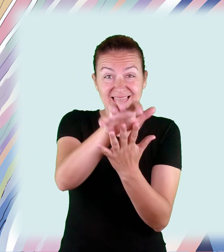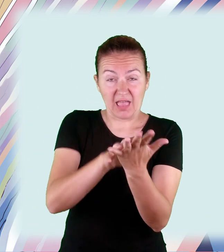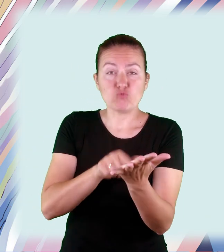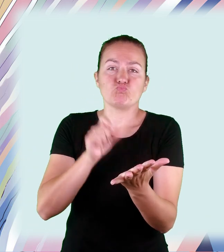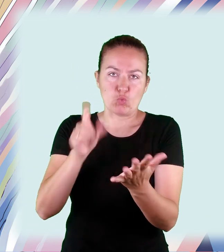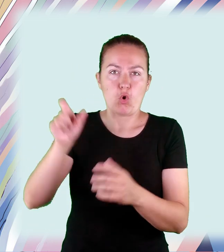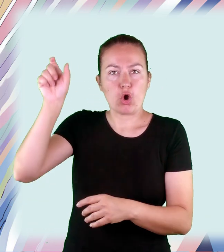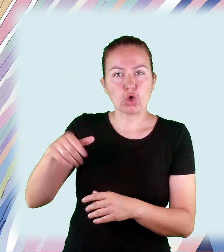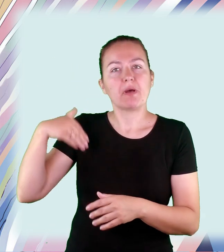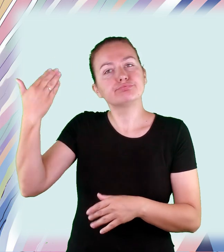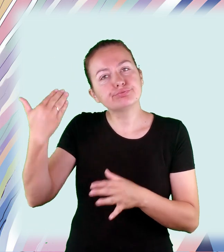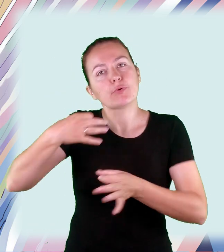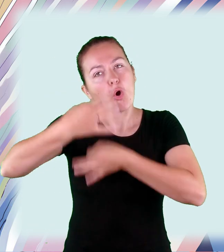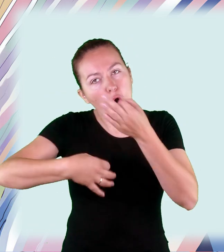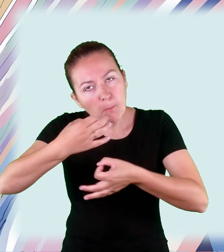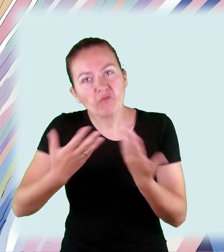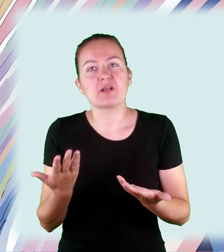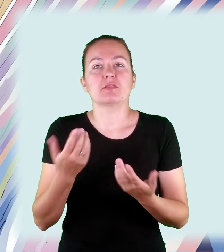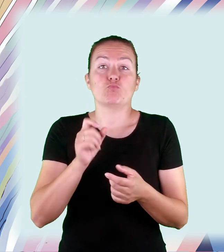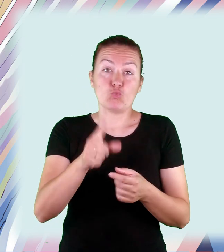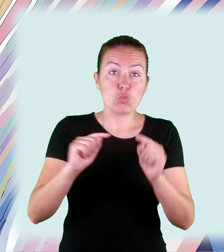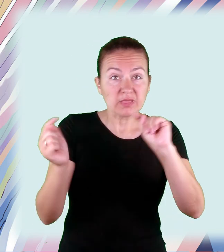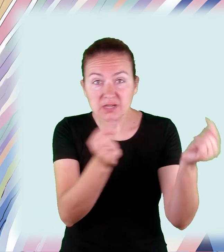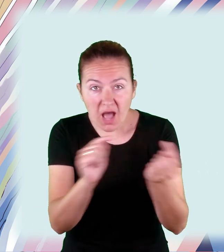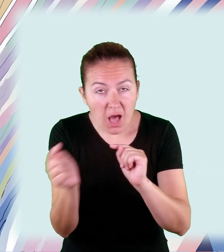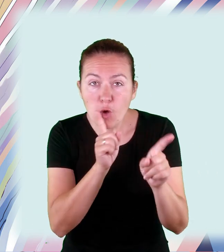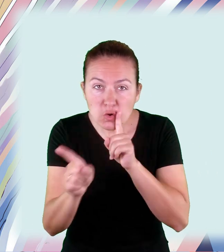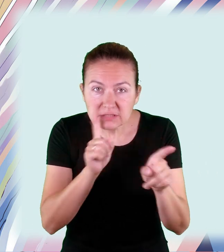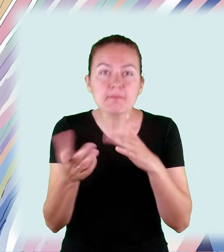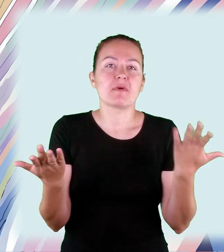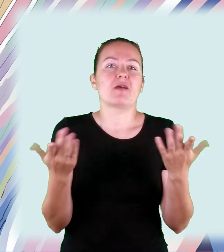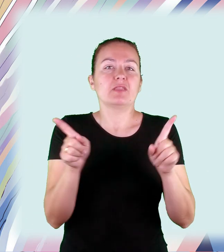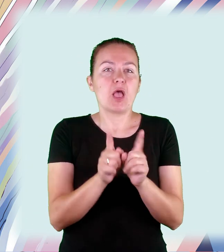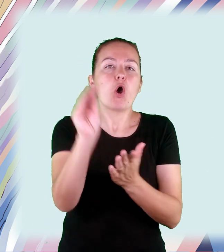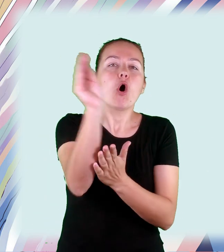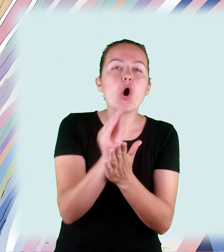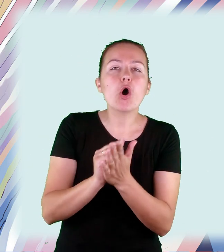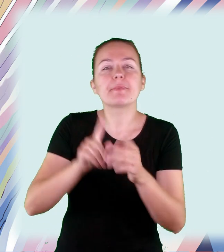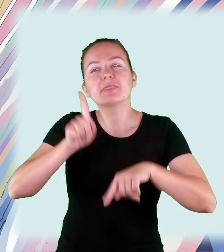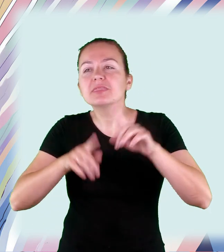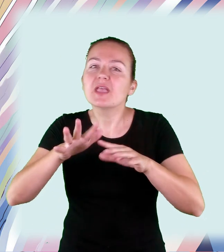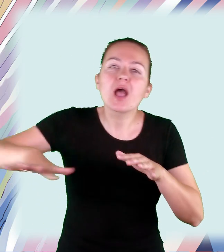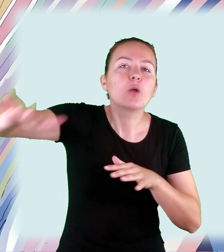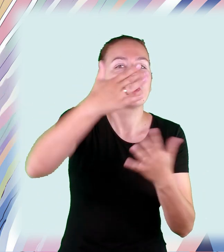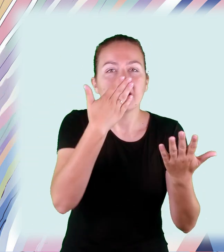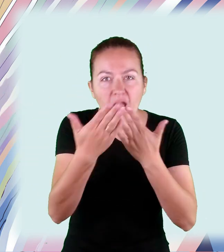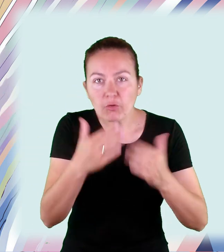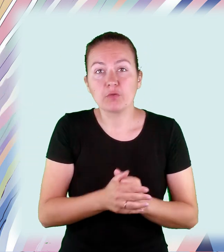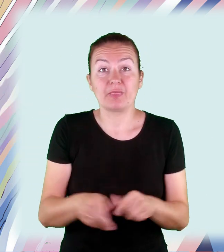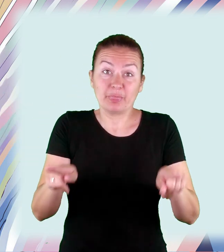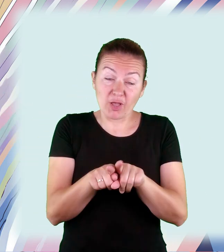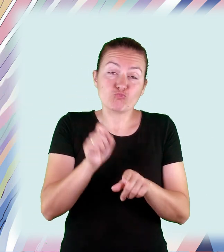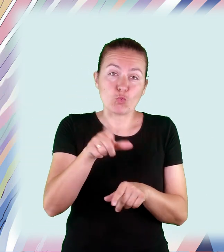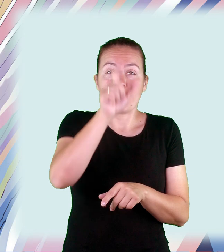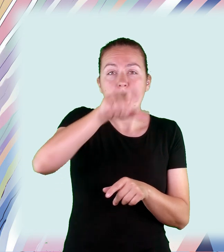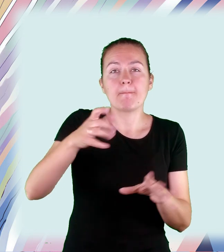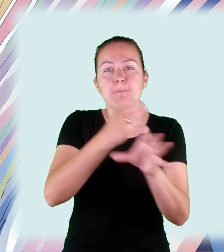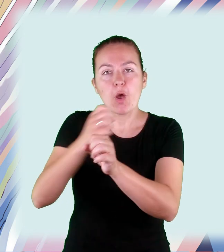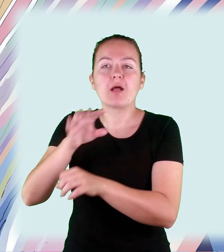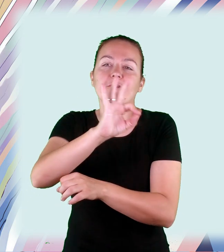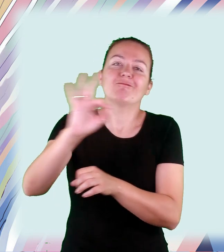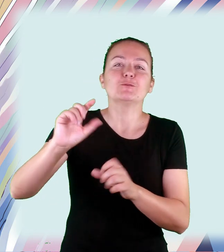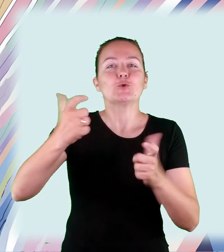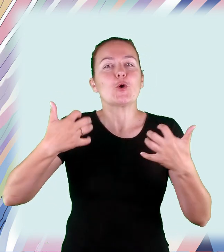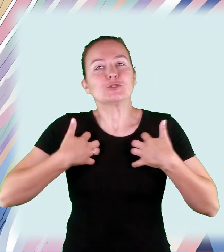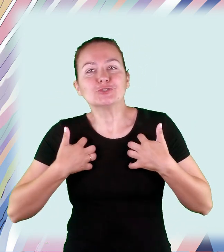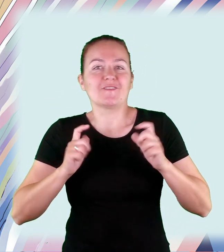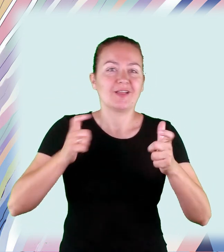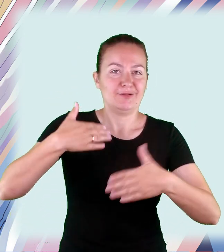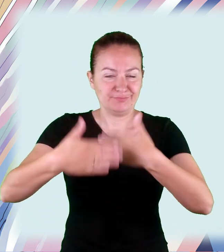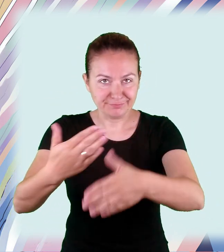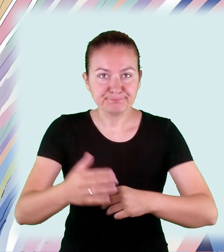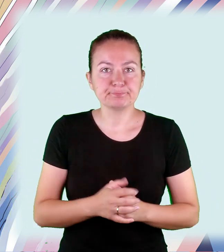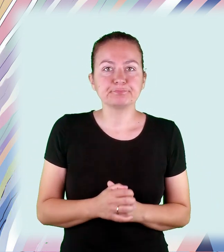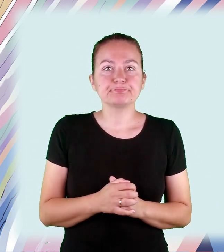W tekstach epickich jest narrator, są dialogi, opisy przyrody i bohaterowie, którzy przeżywają swoje przygody.